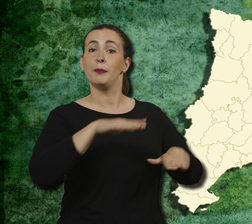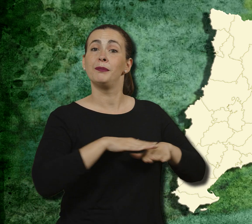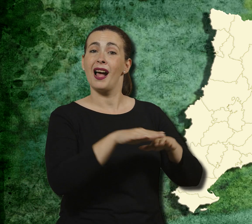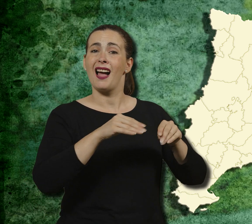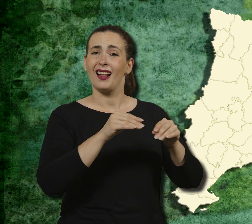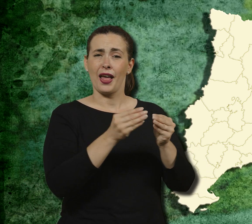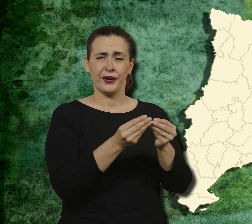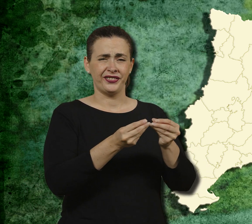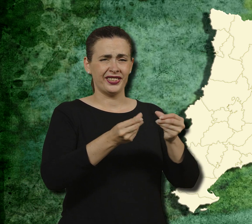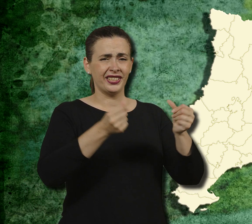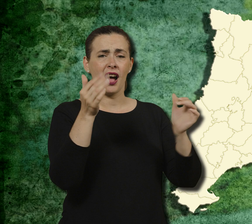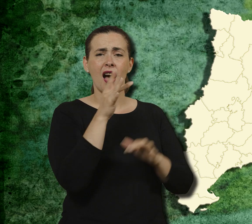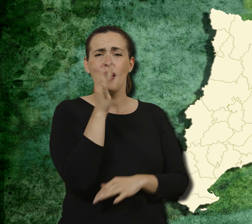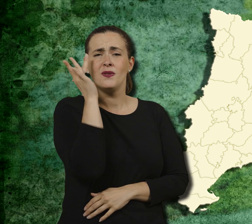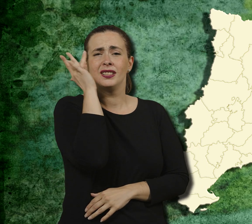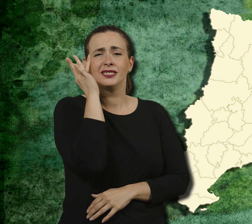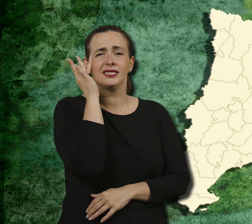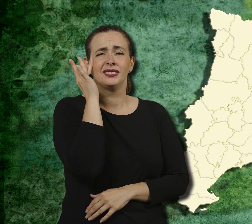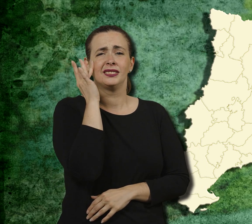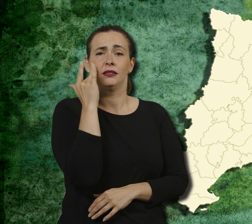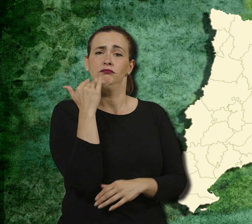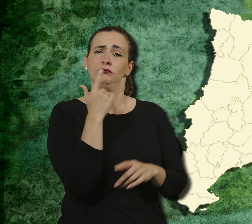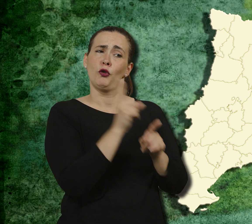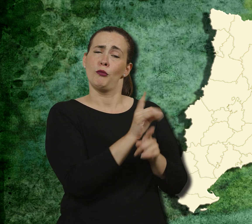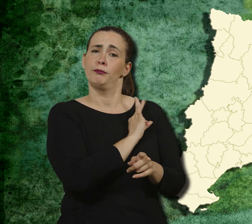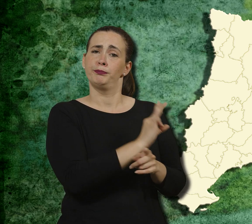La seva platja de sorra fina i aigües netes, guardonada amb bandera blava